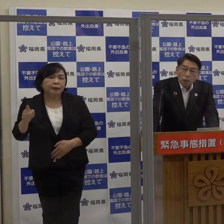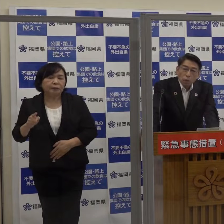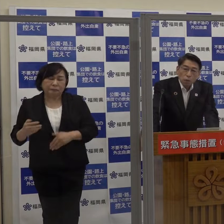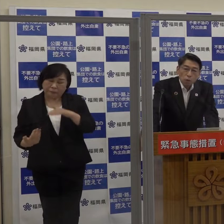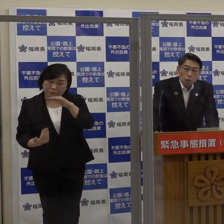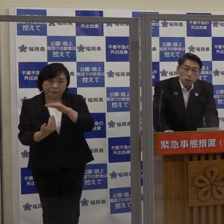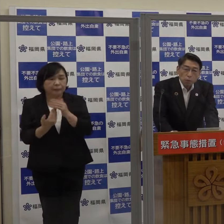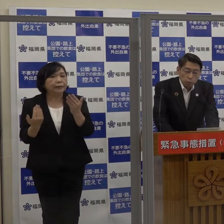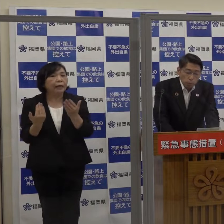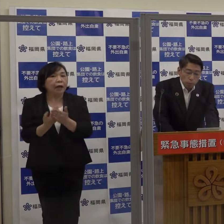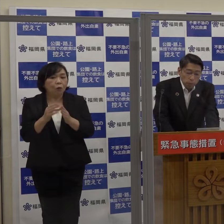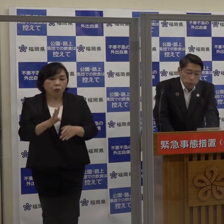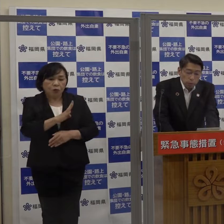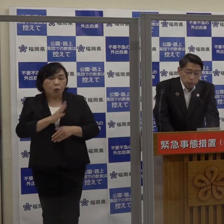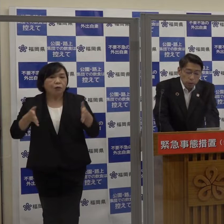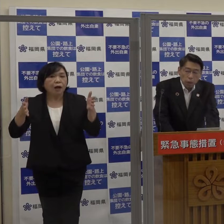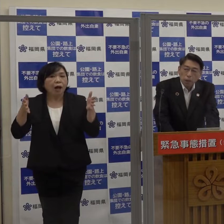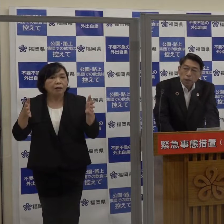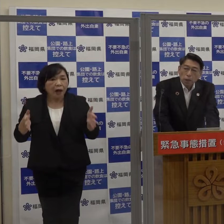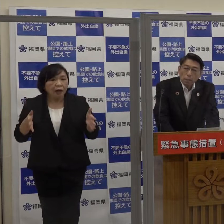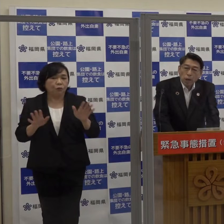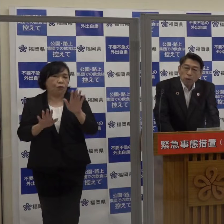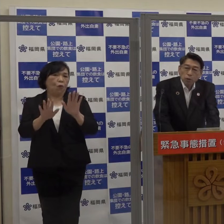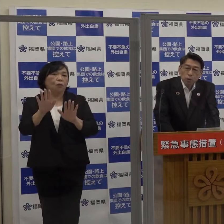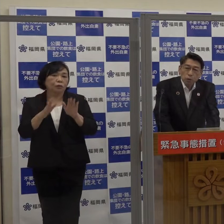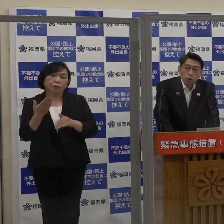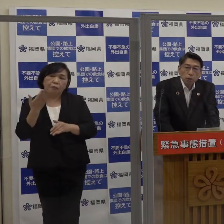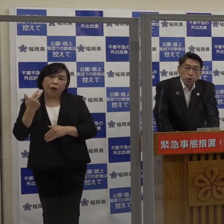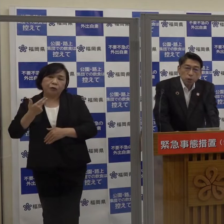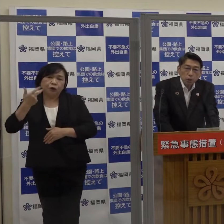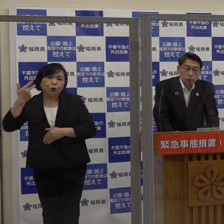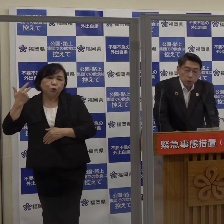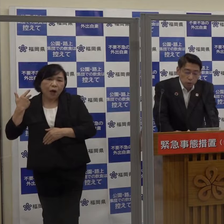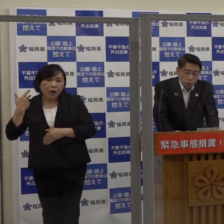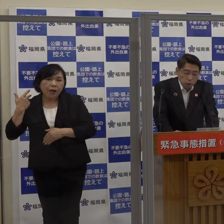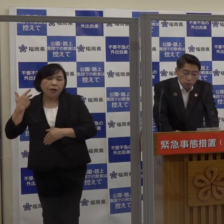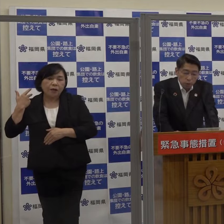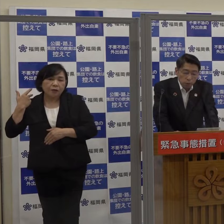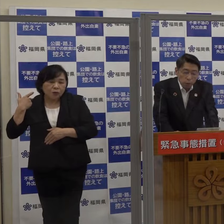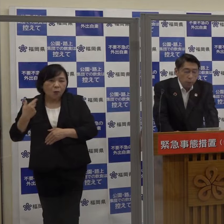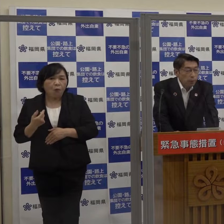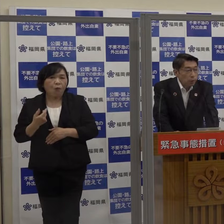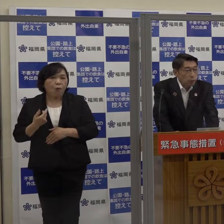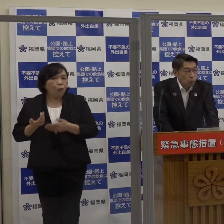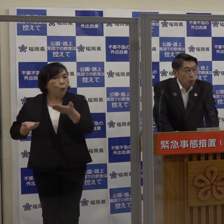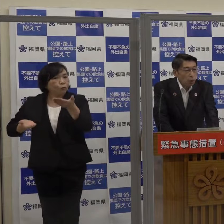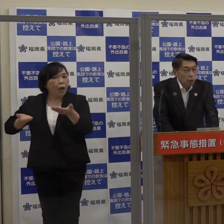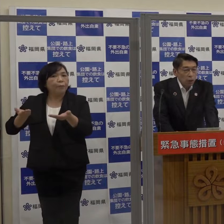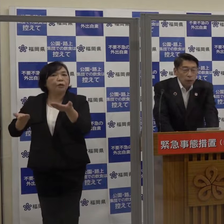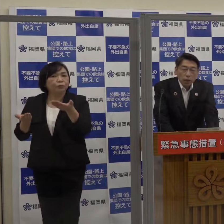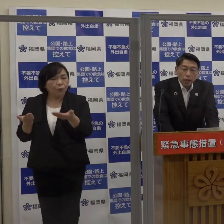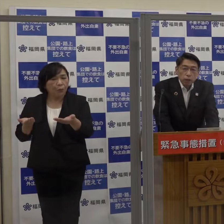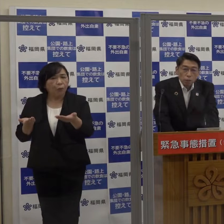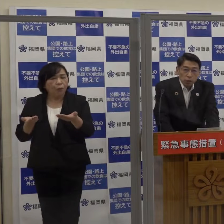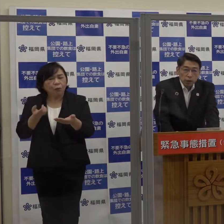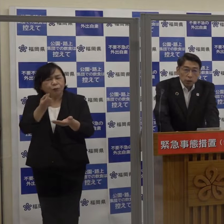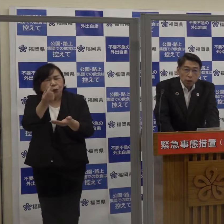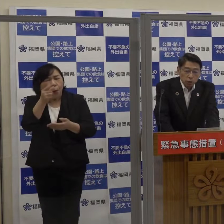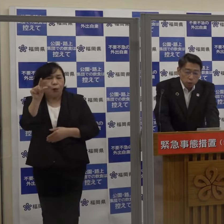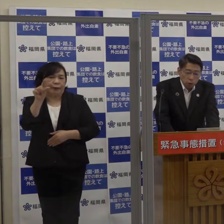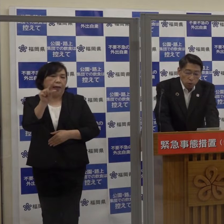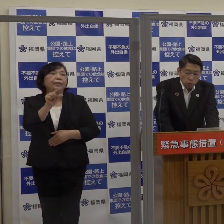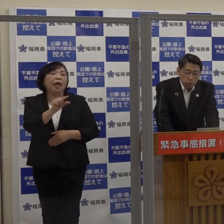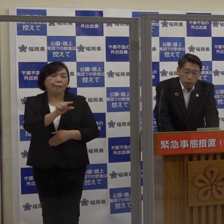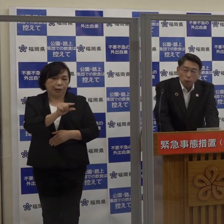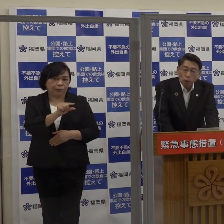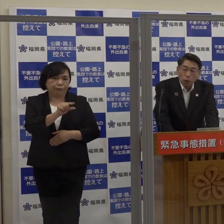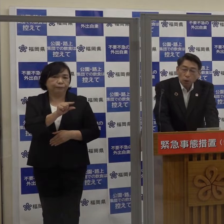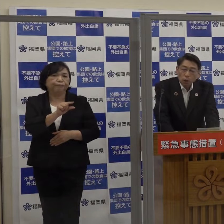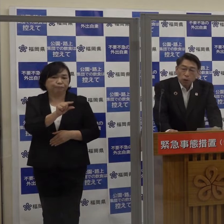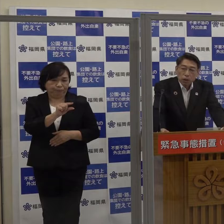この４日間ほどの新規陽性者数は 前週の同一曜日と比べ減っています